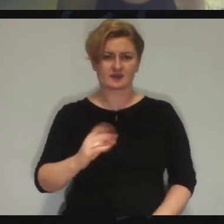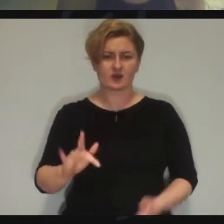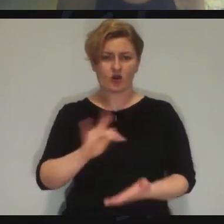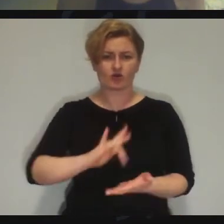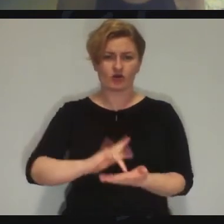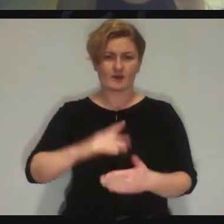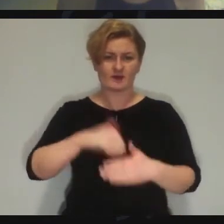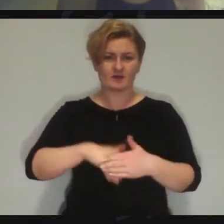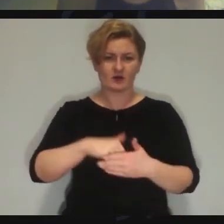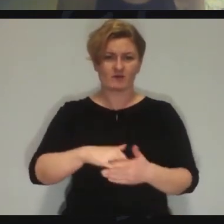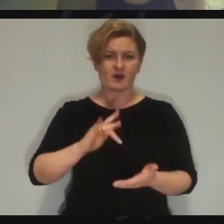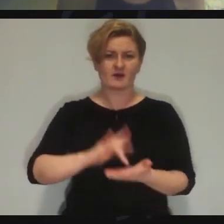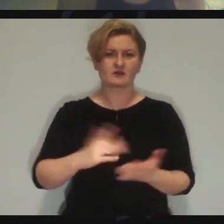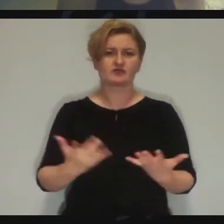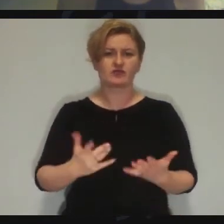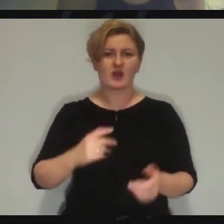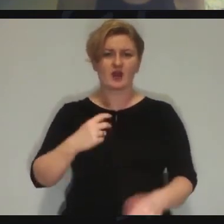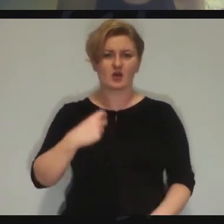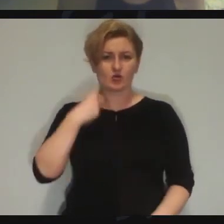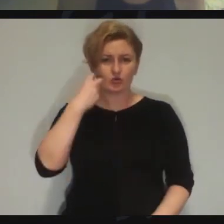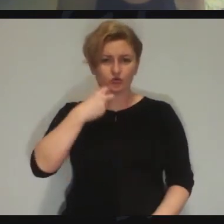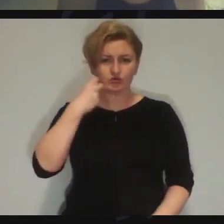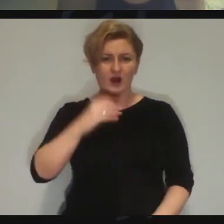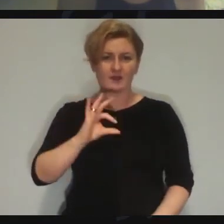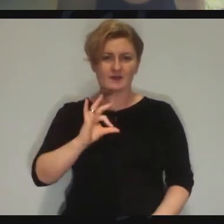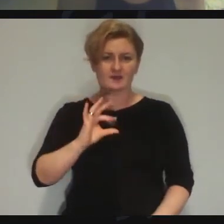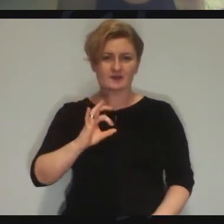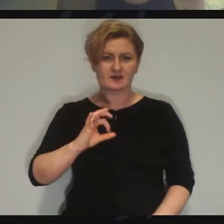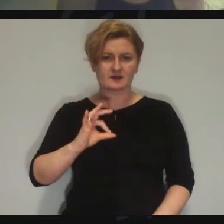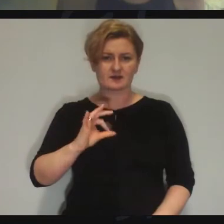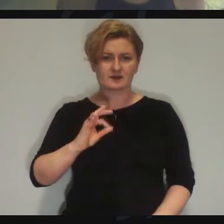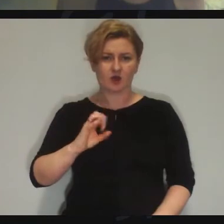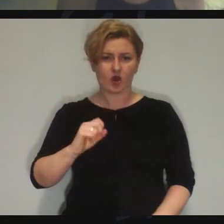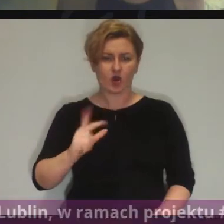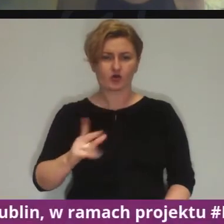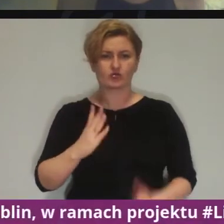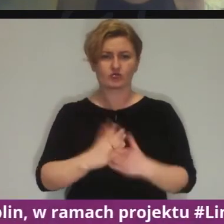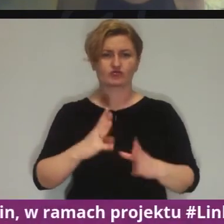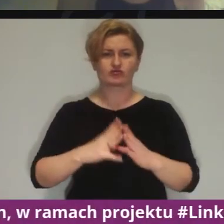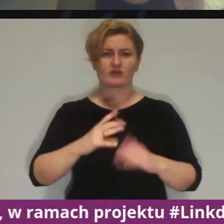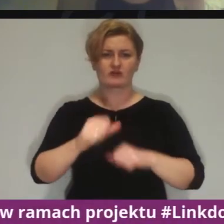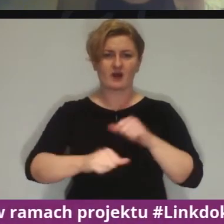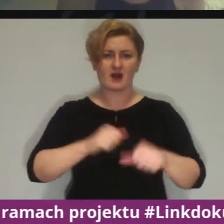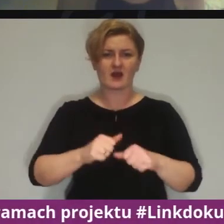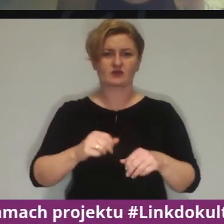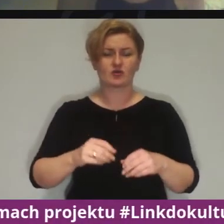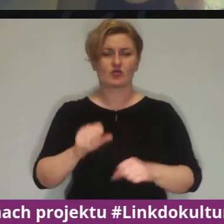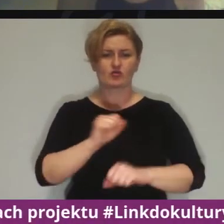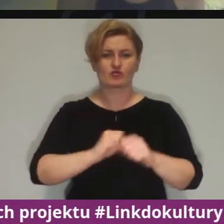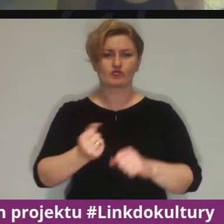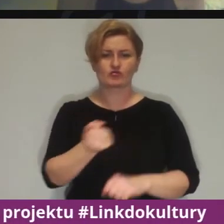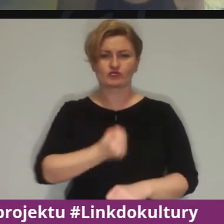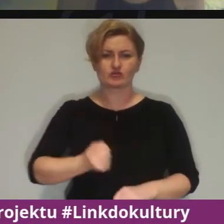gdzie już od 10 lat stosuję pedagogikę cyrku, jako metodę twórczej resocjalizacji.